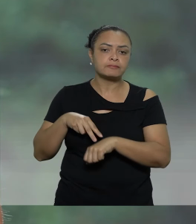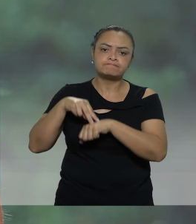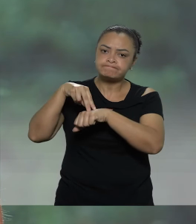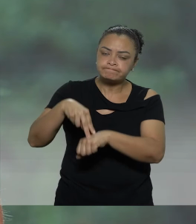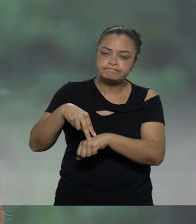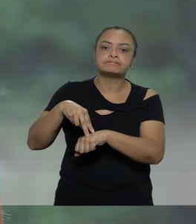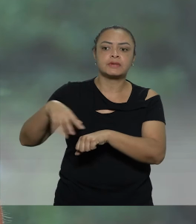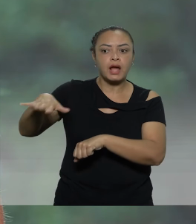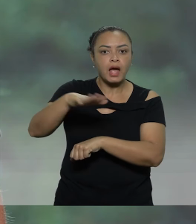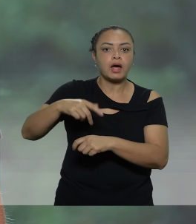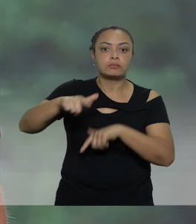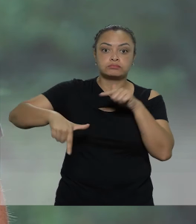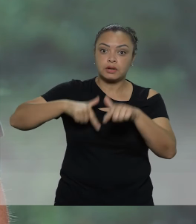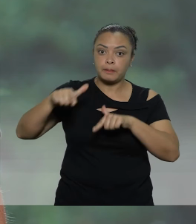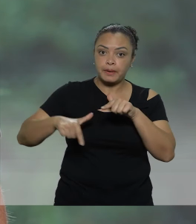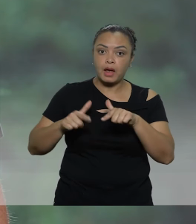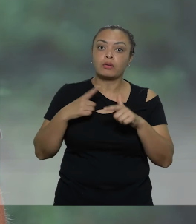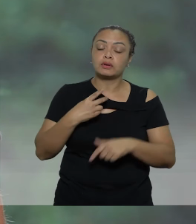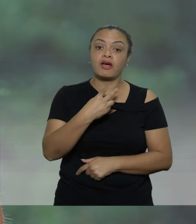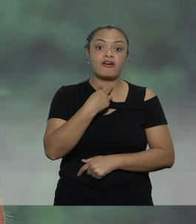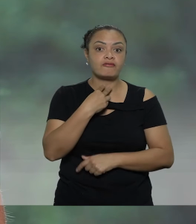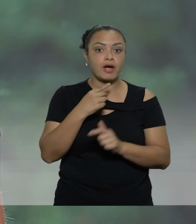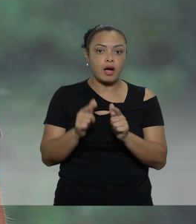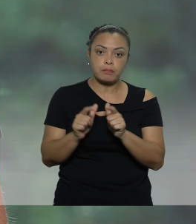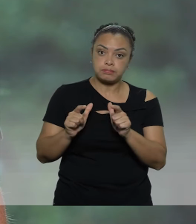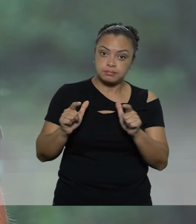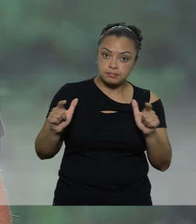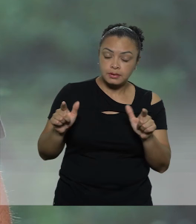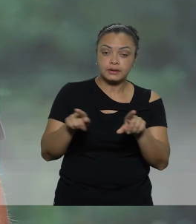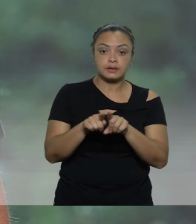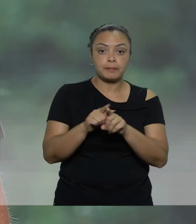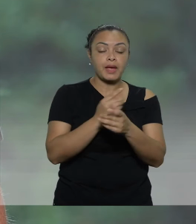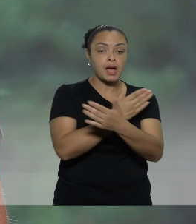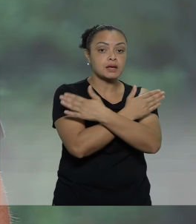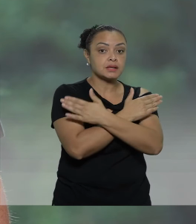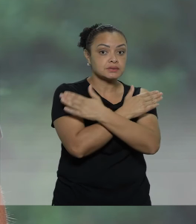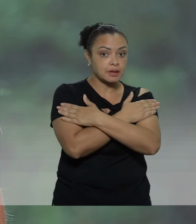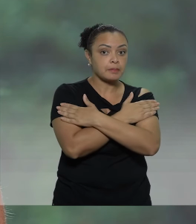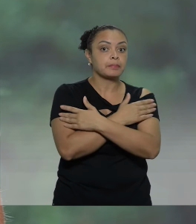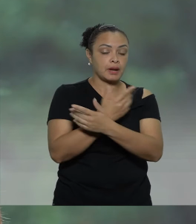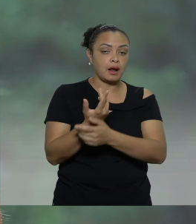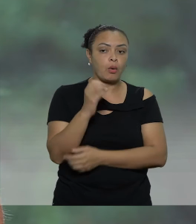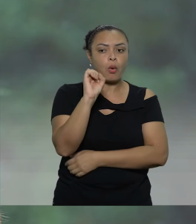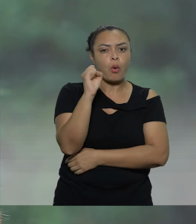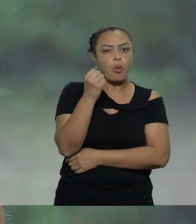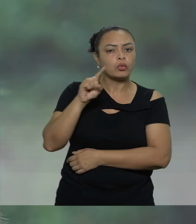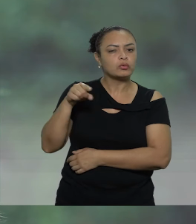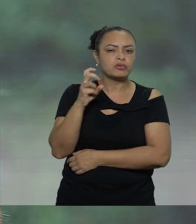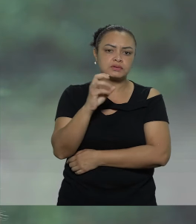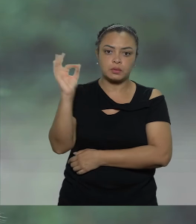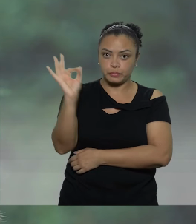resiliência no mercado de trabalho, com gerações de vagas elevadas e a taxa de desemprego a níveis próximos de 8,5%.